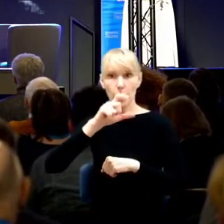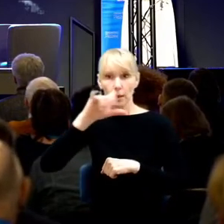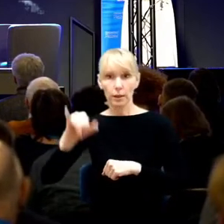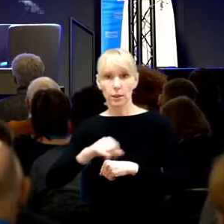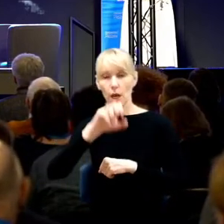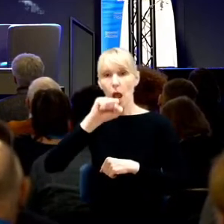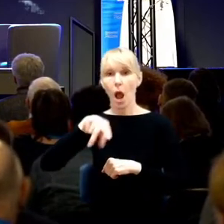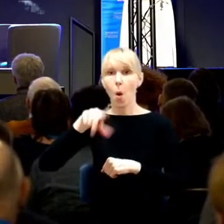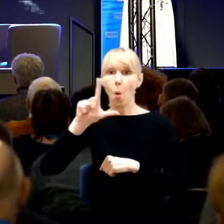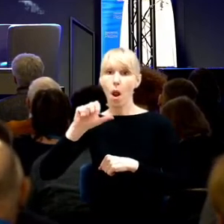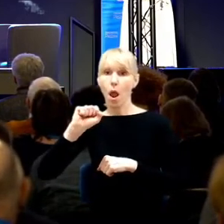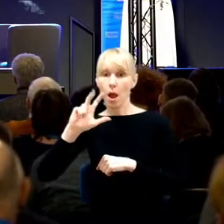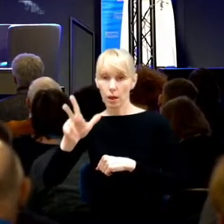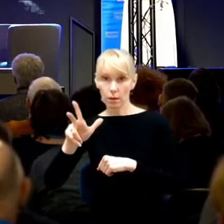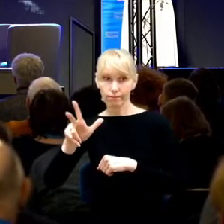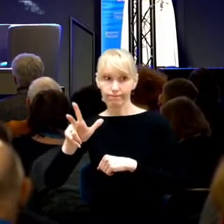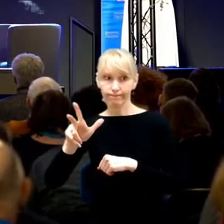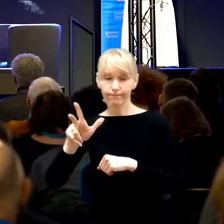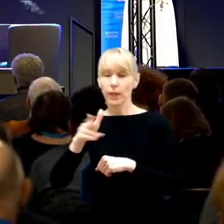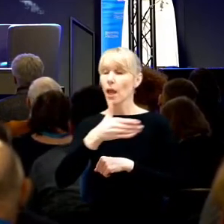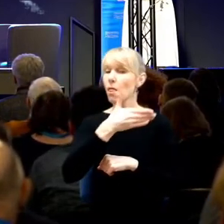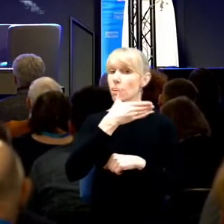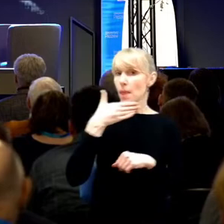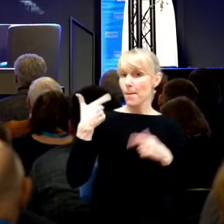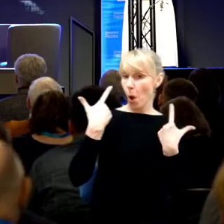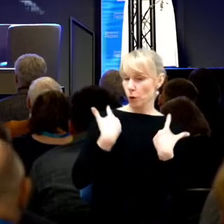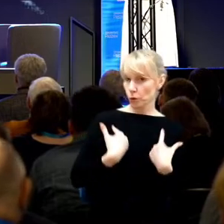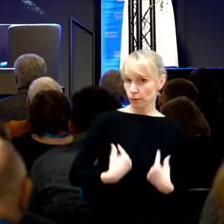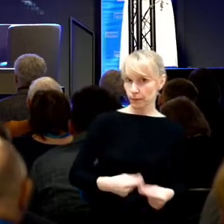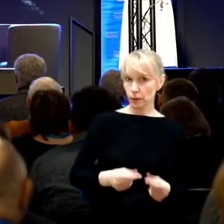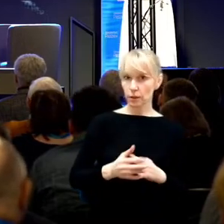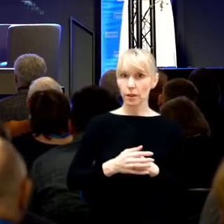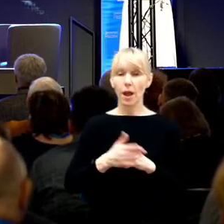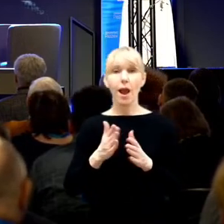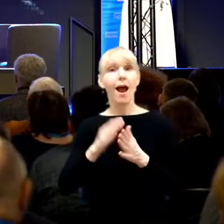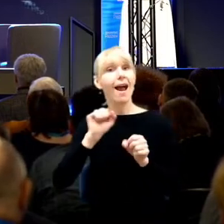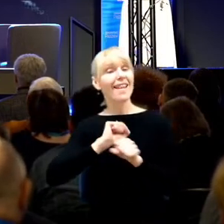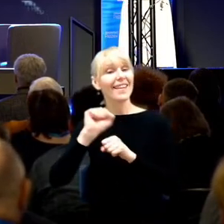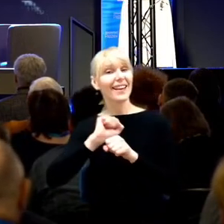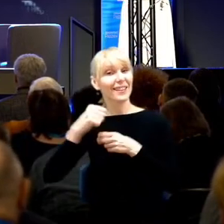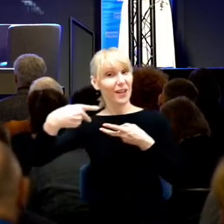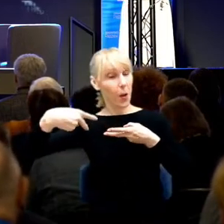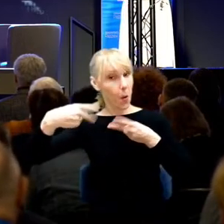Nie ma go z nami osobiście, ale jest z nami online. Łączymy się zatem.